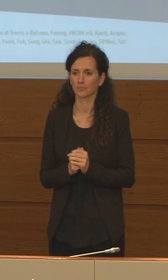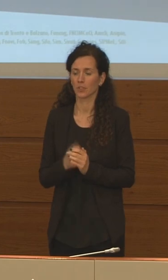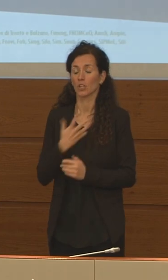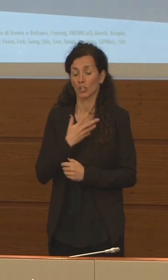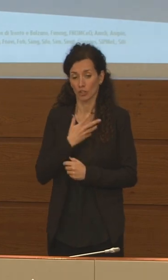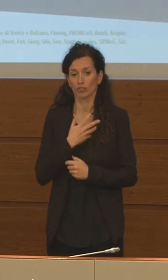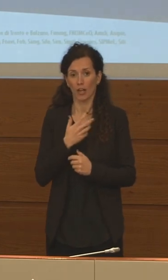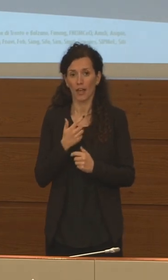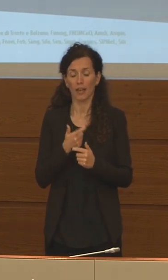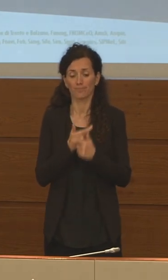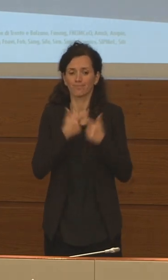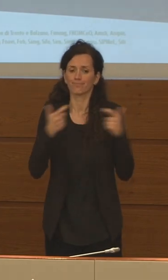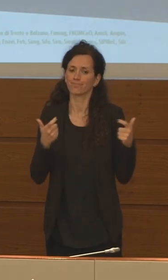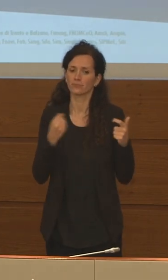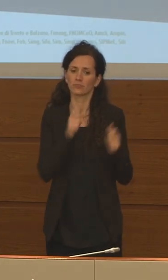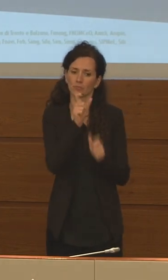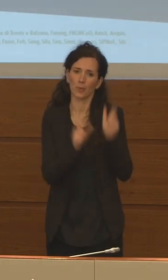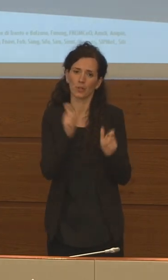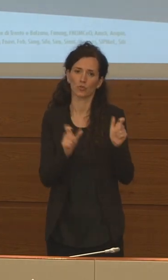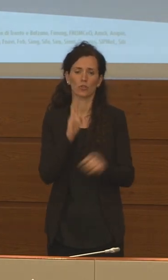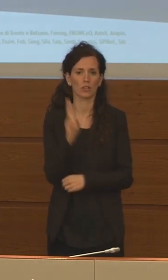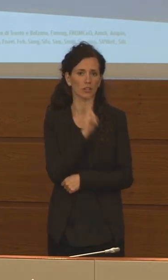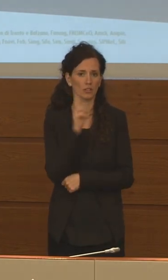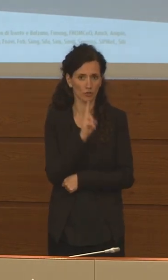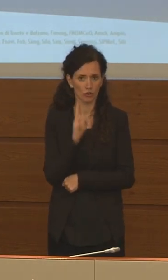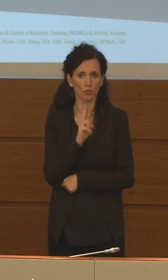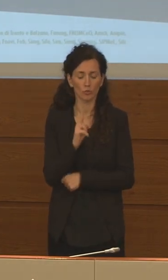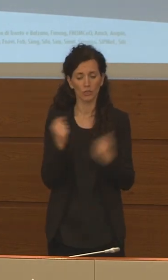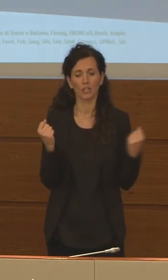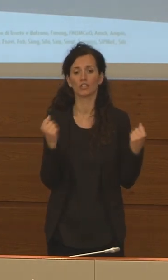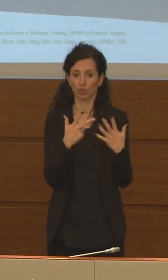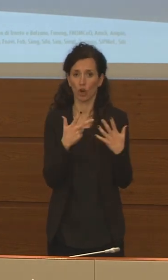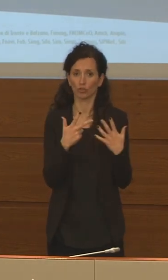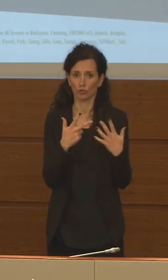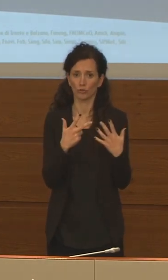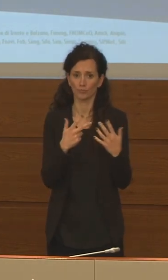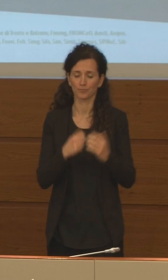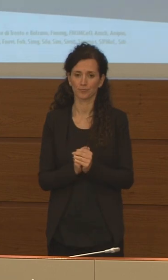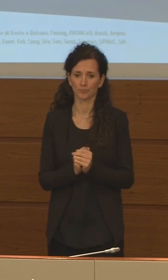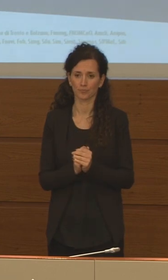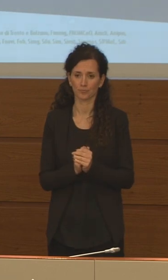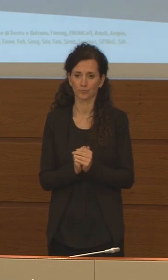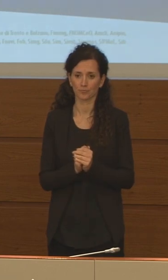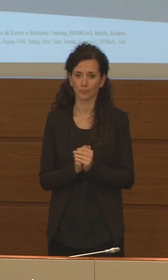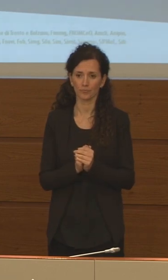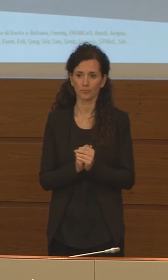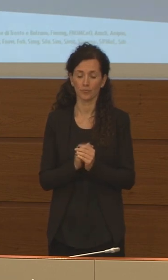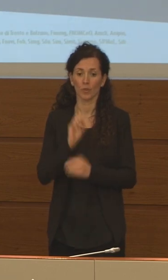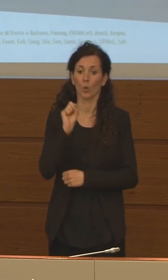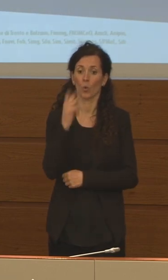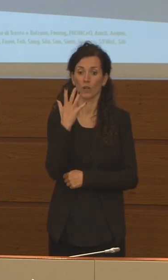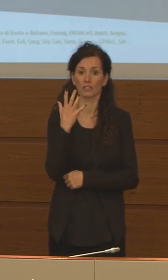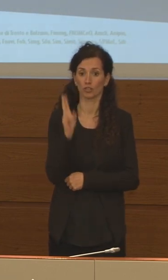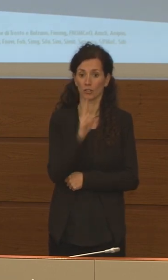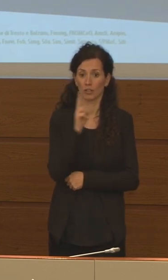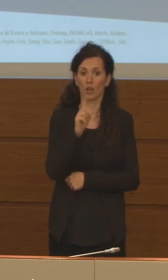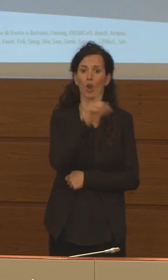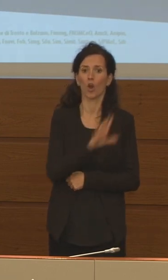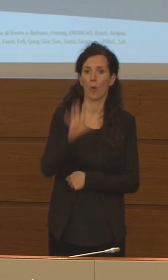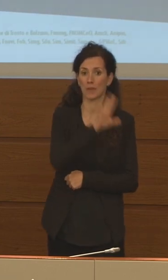persone decedute di 18 persone e 15 in Lombardia e 3 in Emilia Romagna quindi